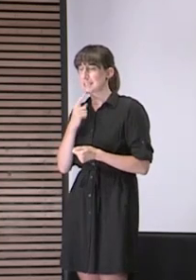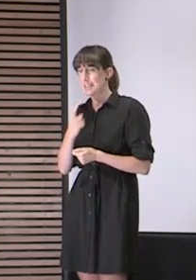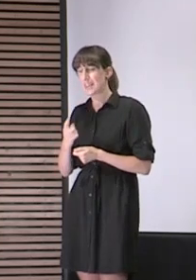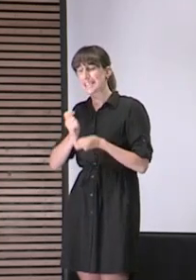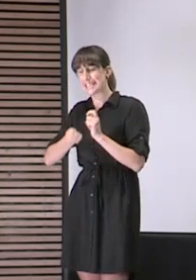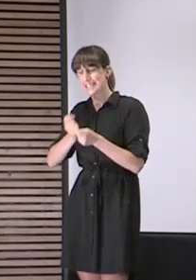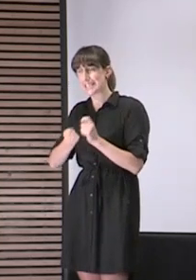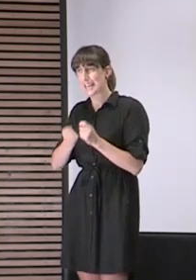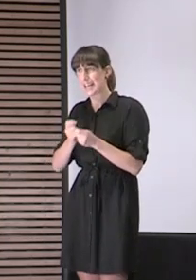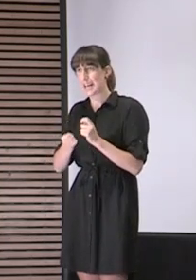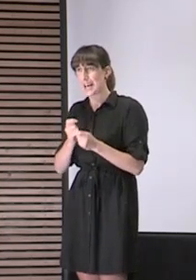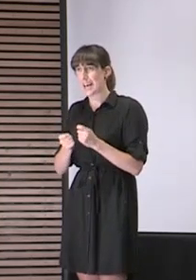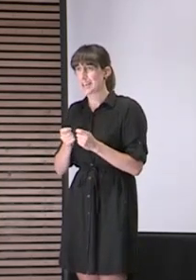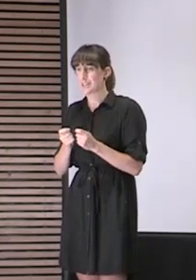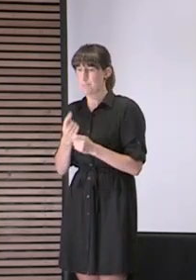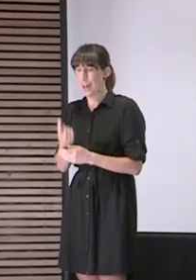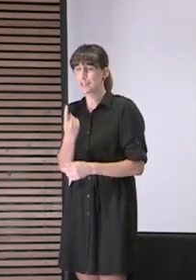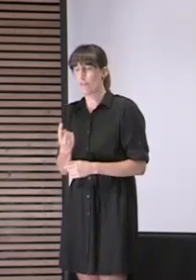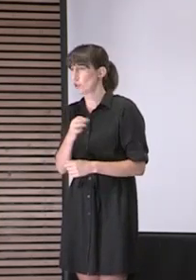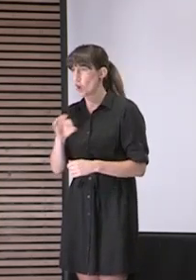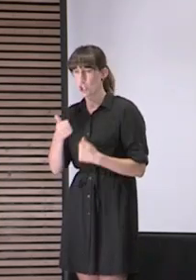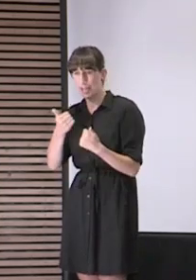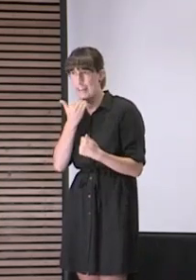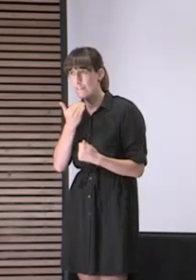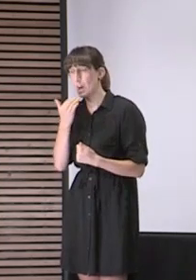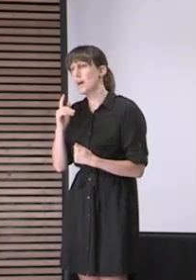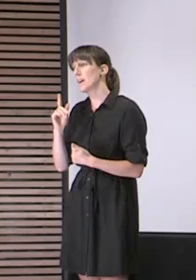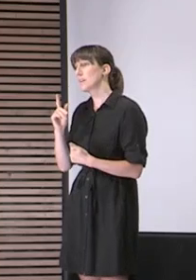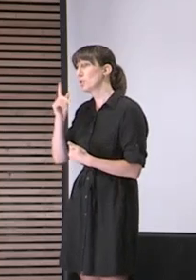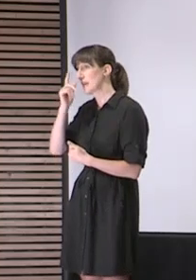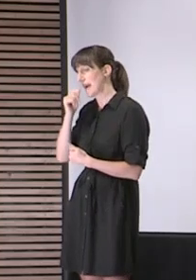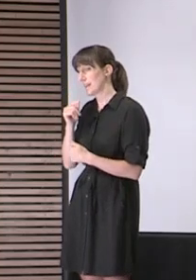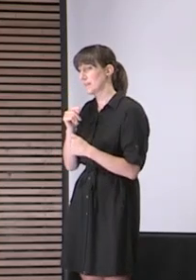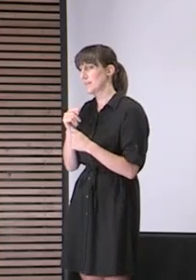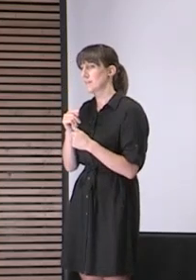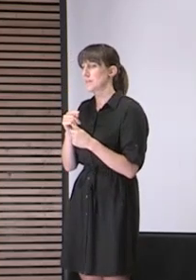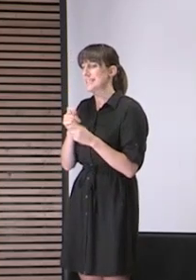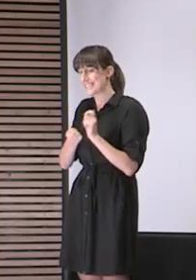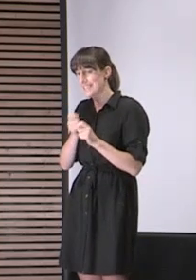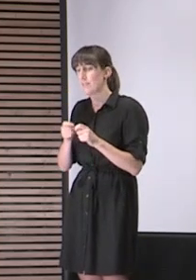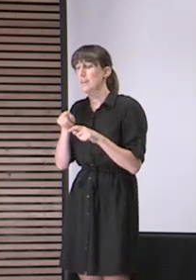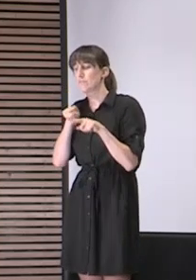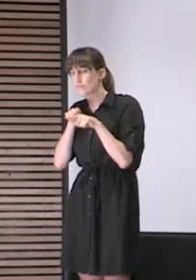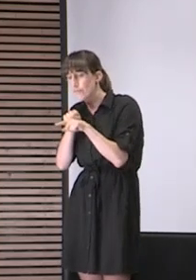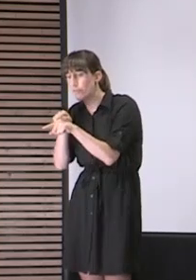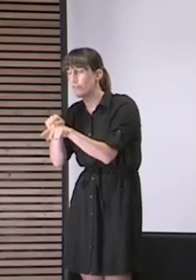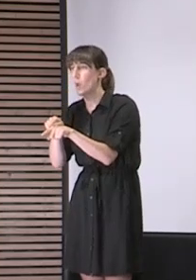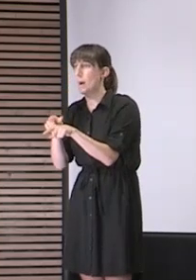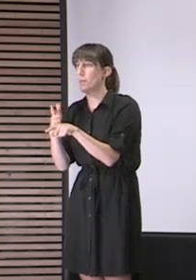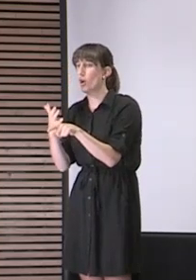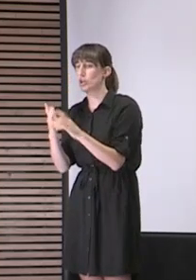¿Qué pasa con las críticas? No estamos haciendo suficiente rastreo de contratos. Un epidemiólogo cree que